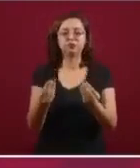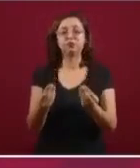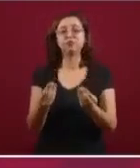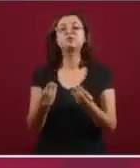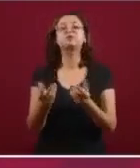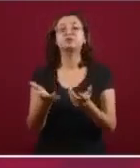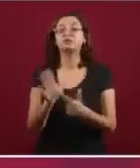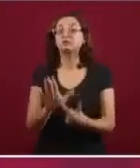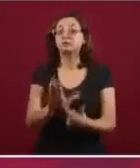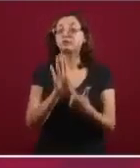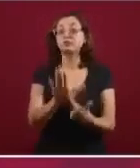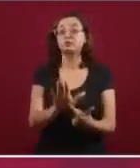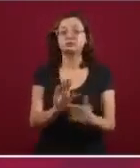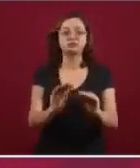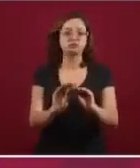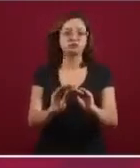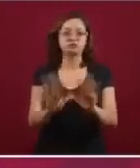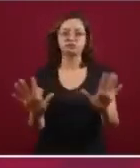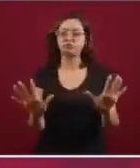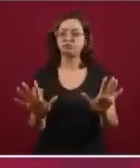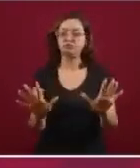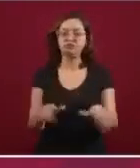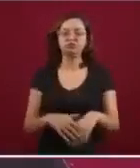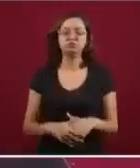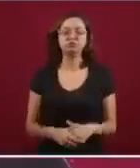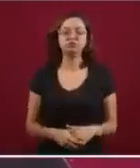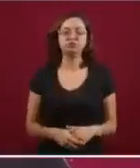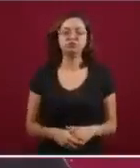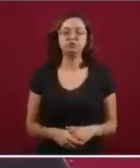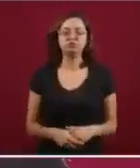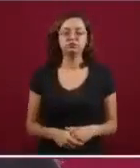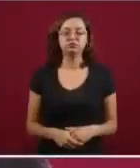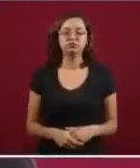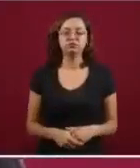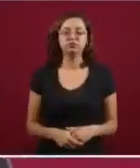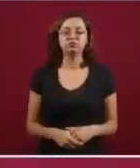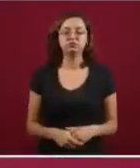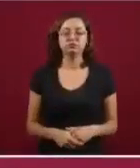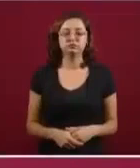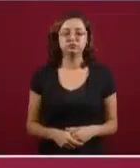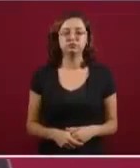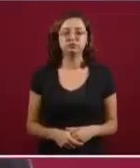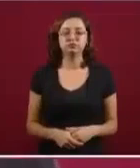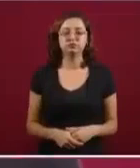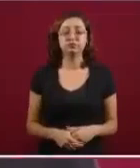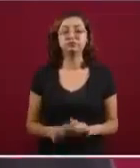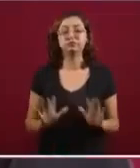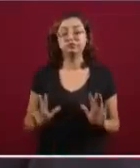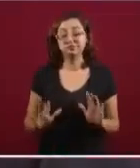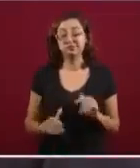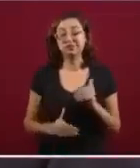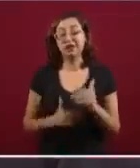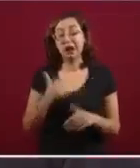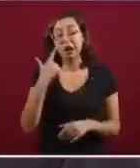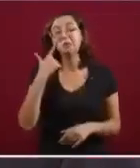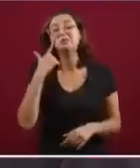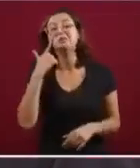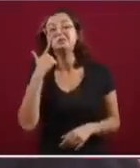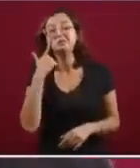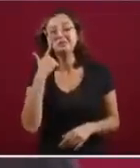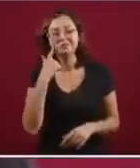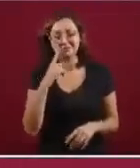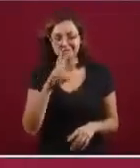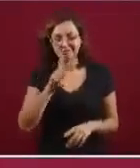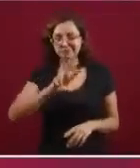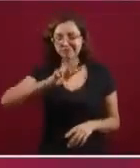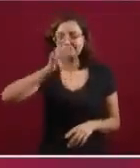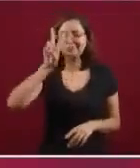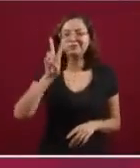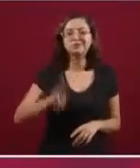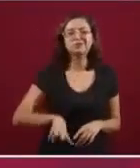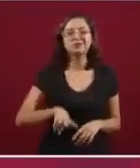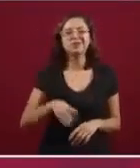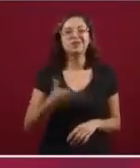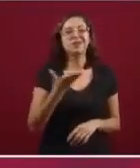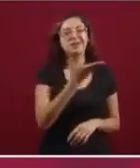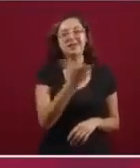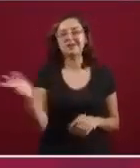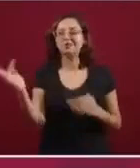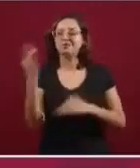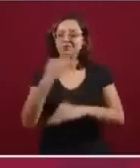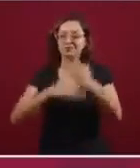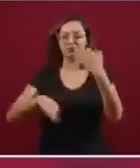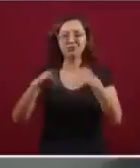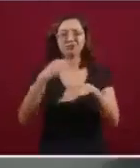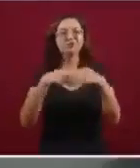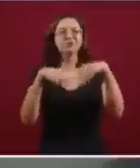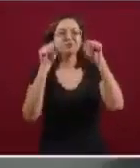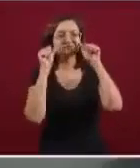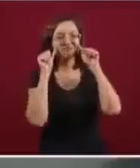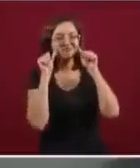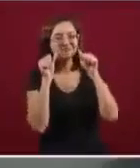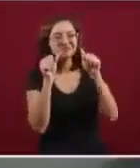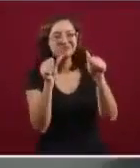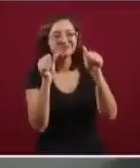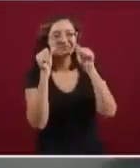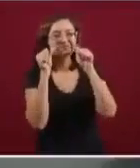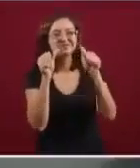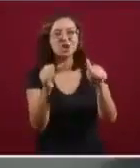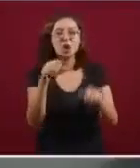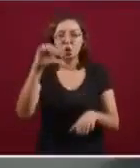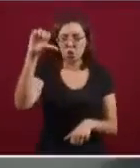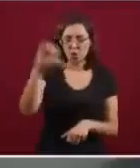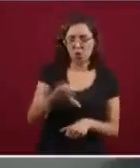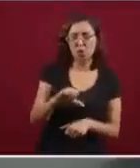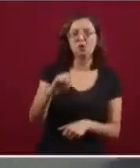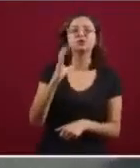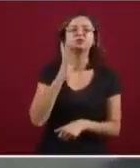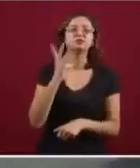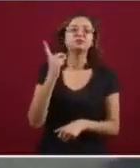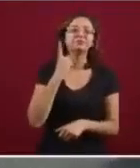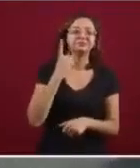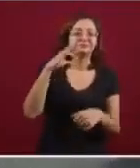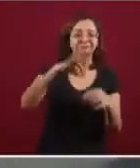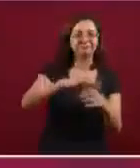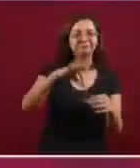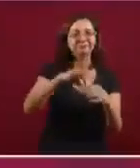Y ahí vamos a ver quién es quién. Les invito a todos a estar pendientes de la votación,